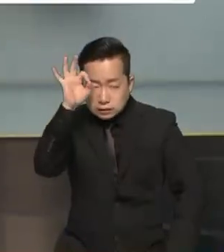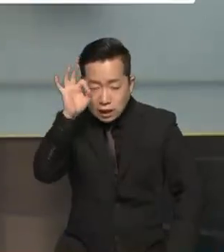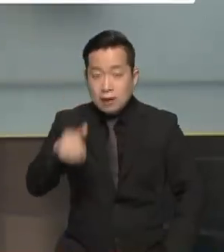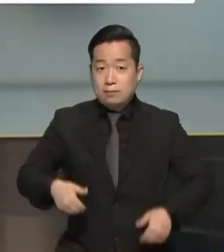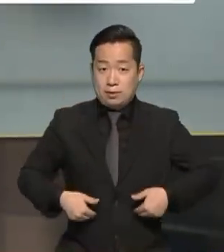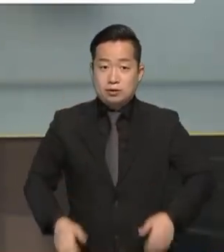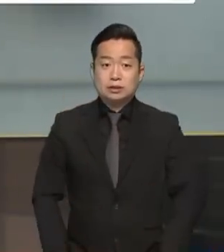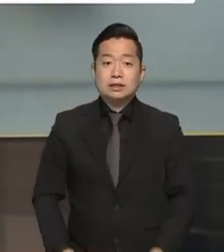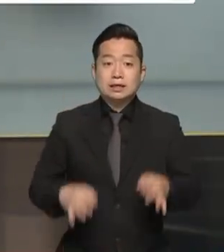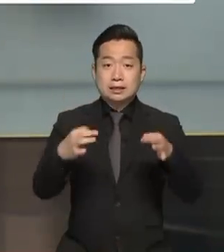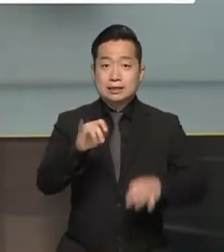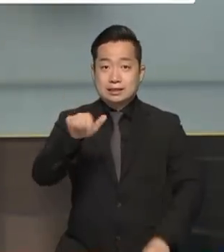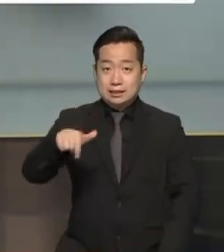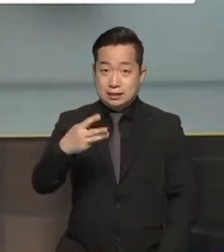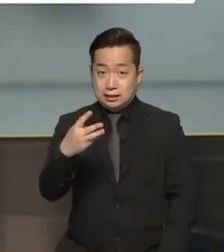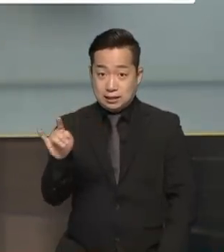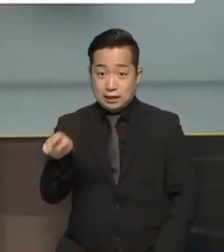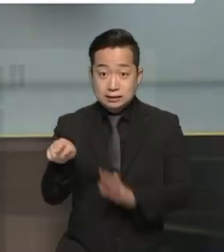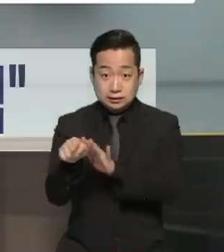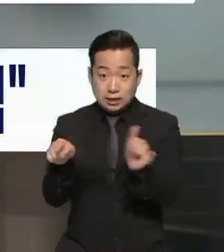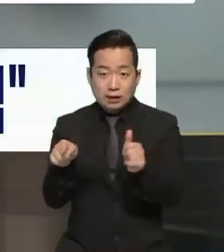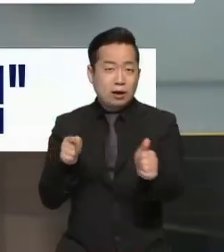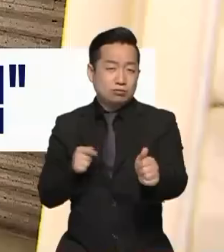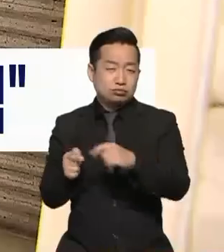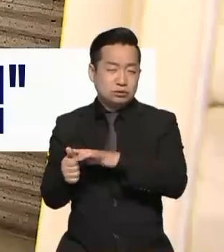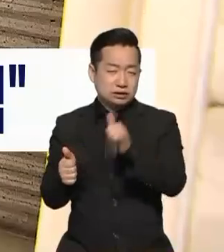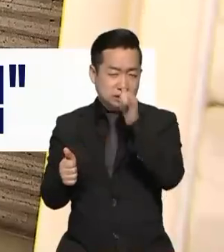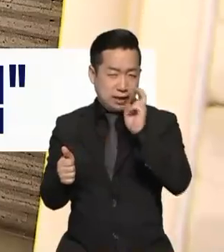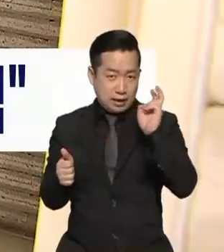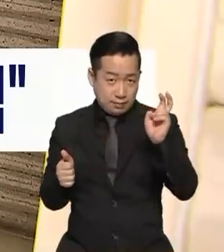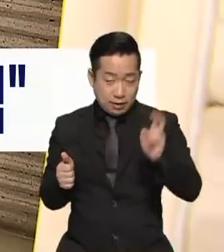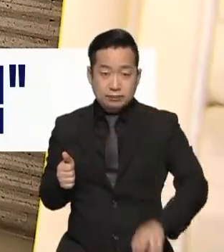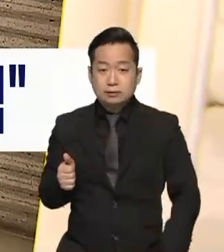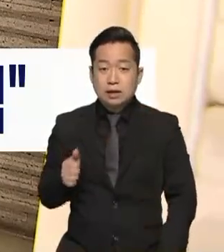(기자) 김익래 다우키움그룹 회장도 배후로 지목했습니다. 김 회장이 하한가 사태 발생 직전인 지난